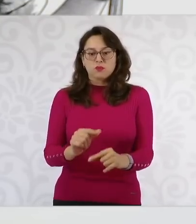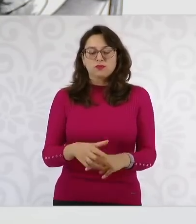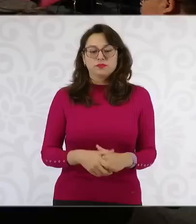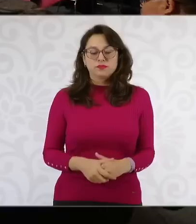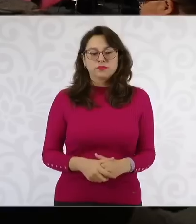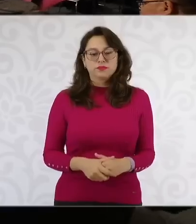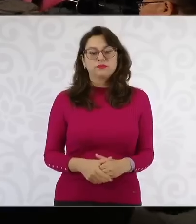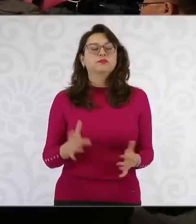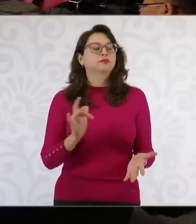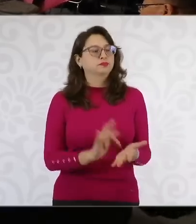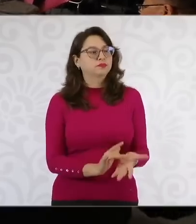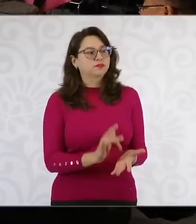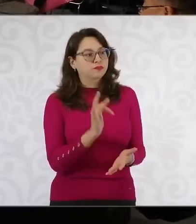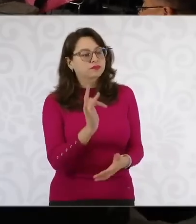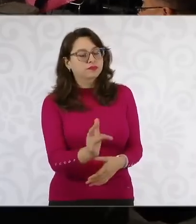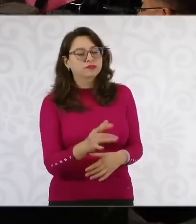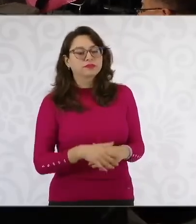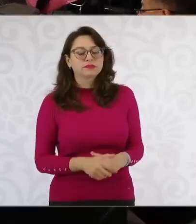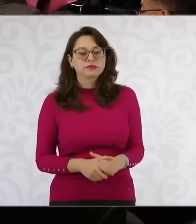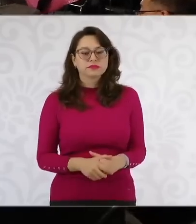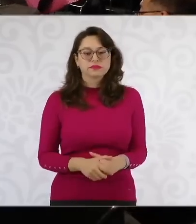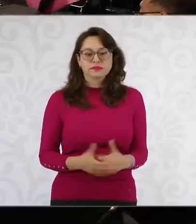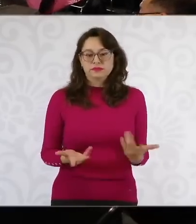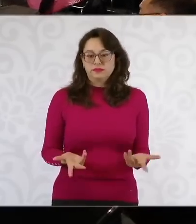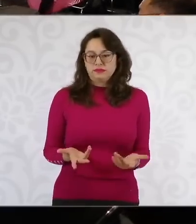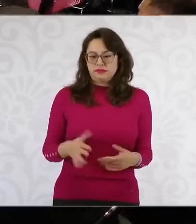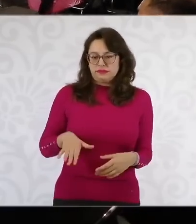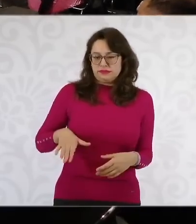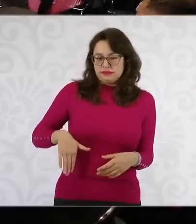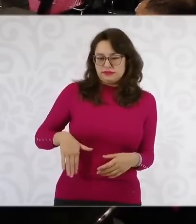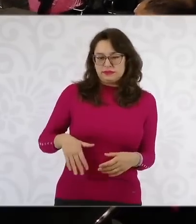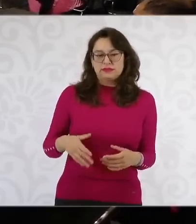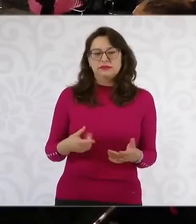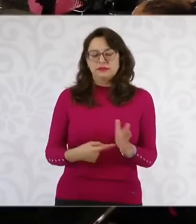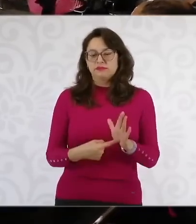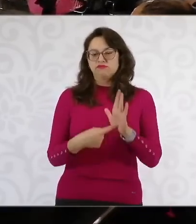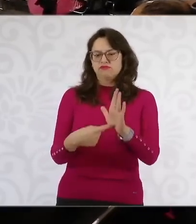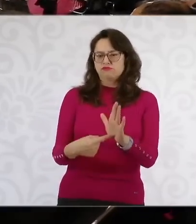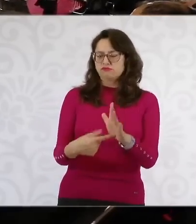En estos indicadores que mostraba hace unos momentos A qué le podemos atribuir que se den